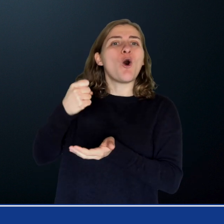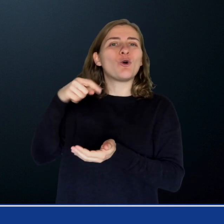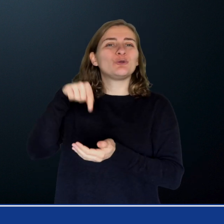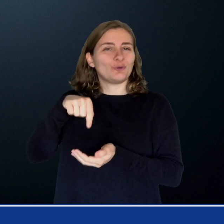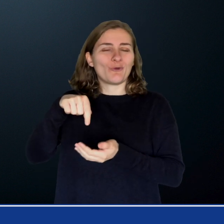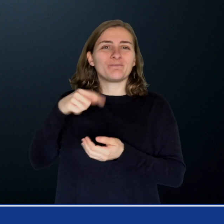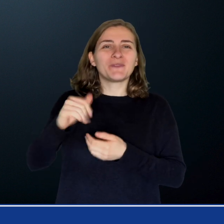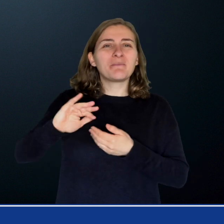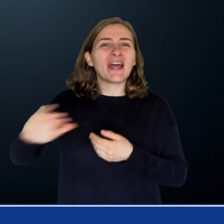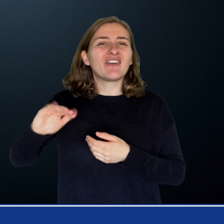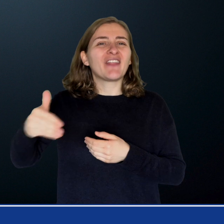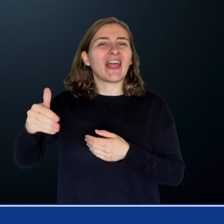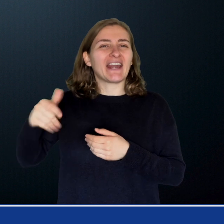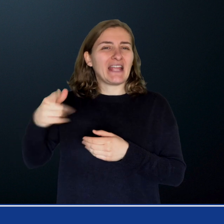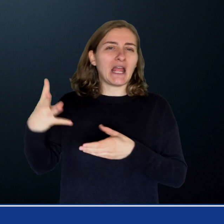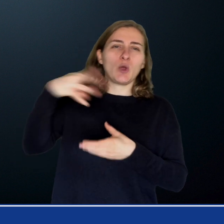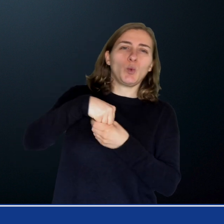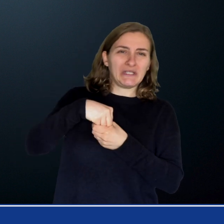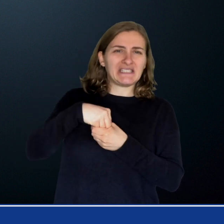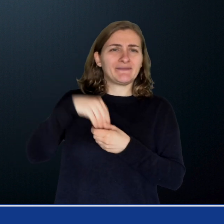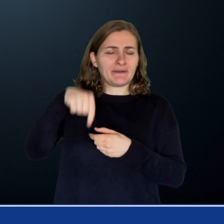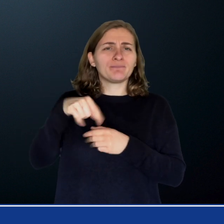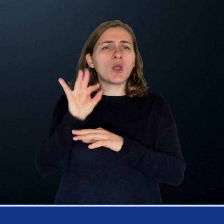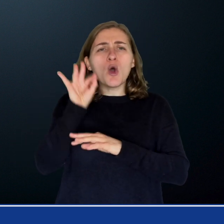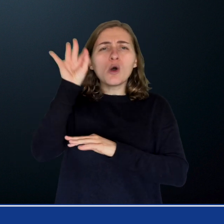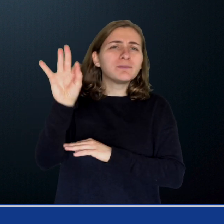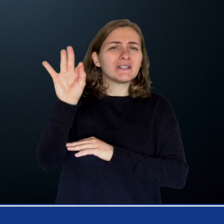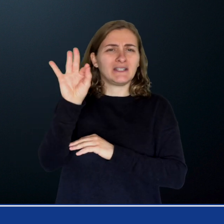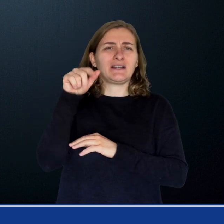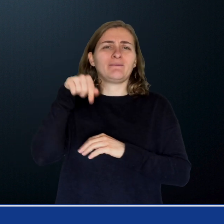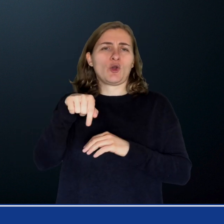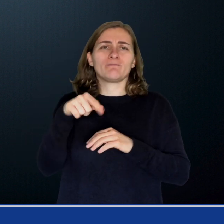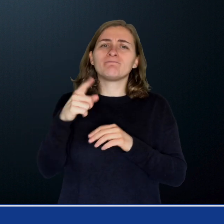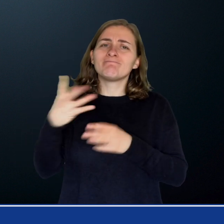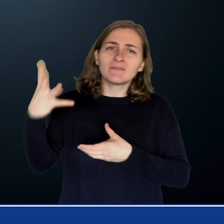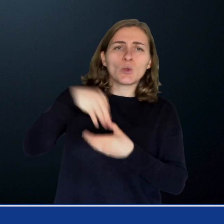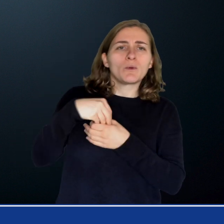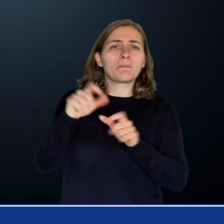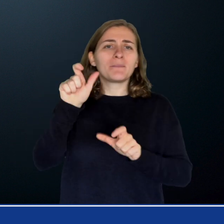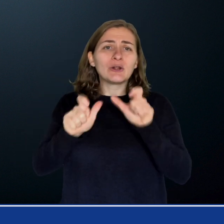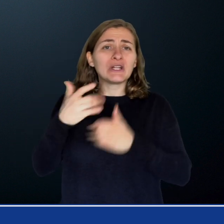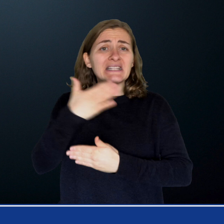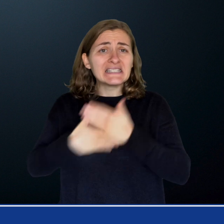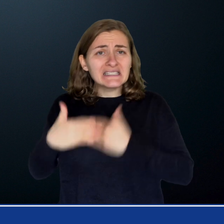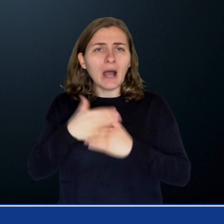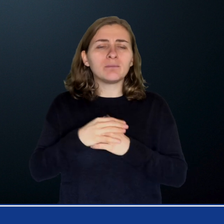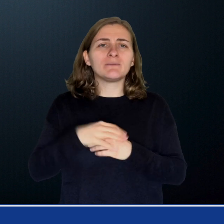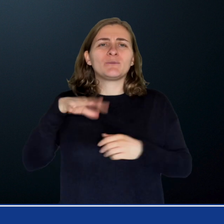Obiettivo del “Fondo per le periferie inclusive“ è invece l’inclusione sociale delle persone